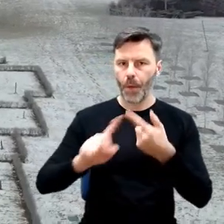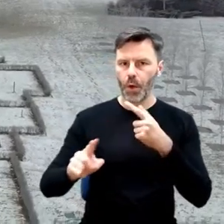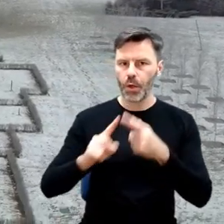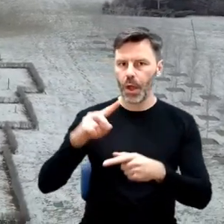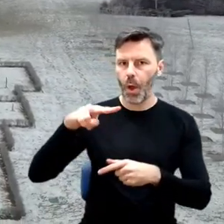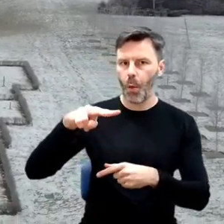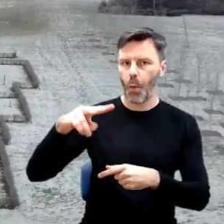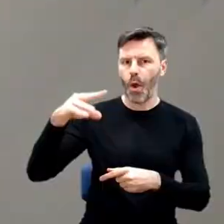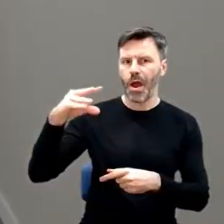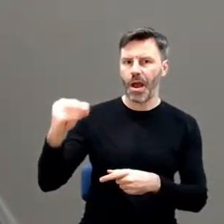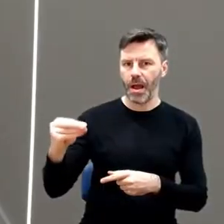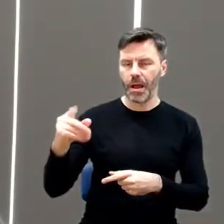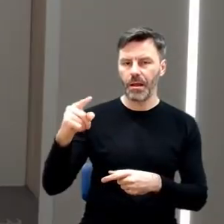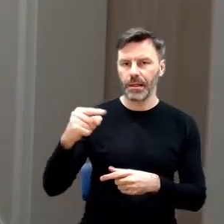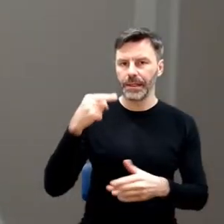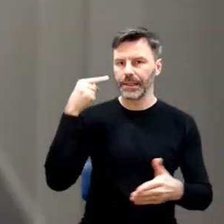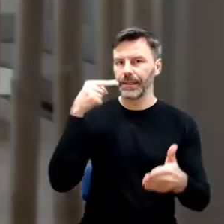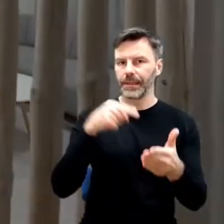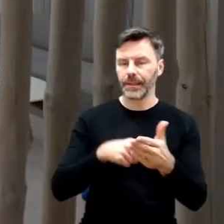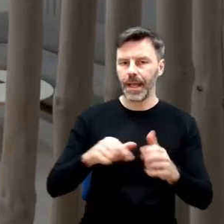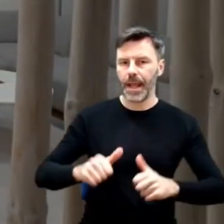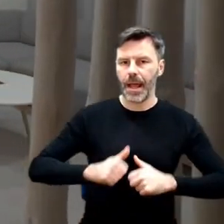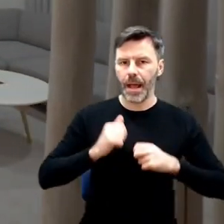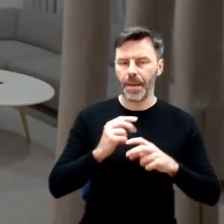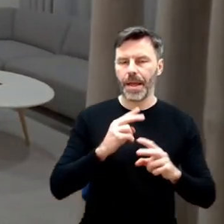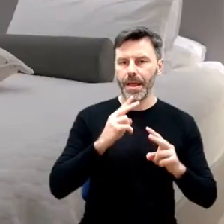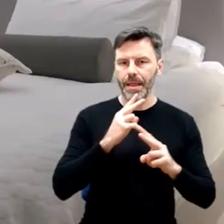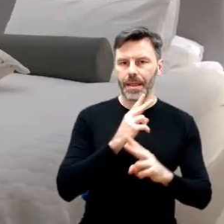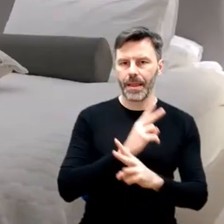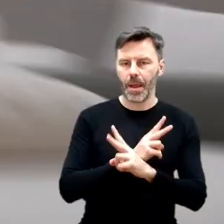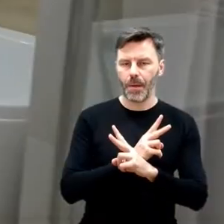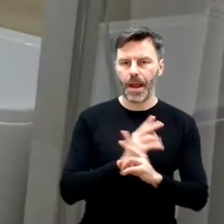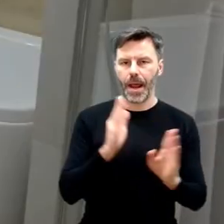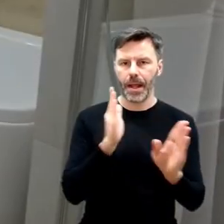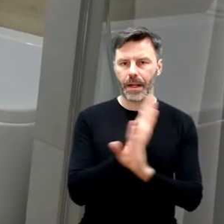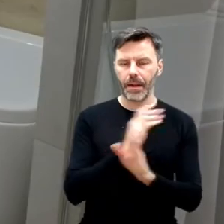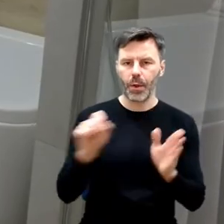osiągnięcie neutralności klimatycznej do 2050 roku.